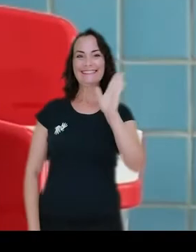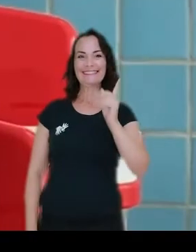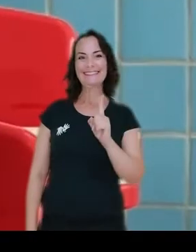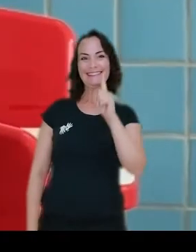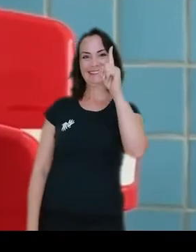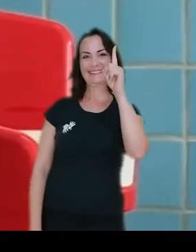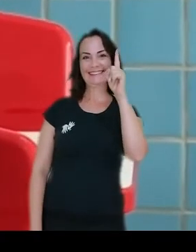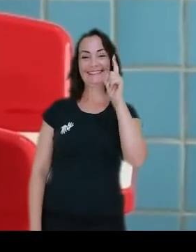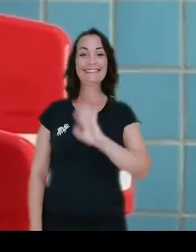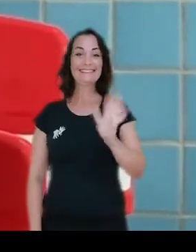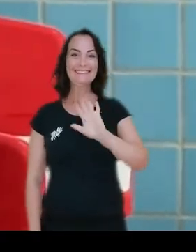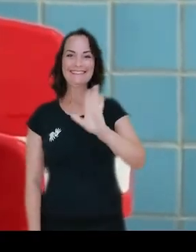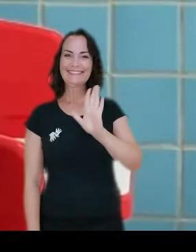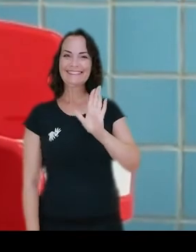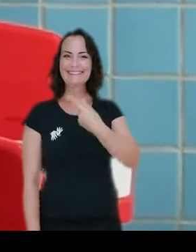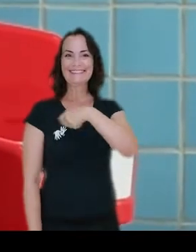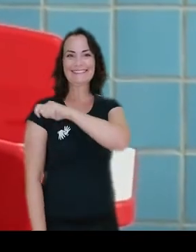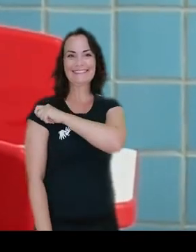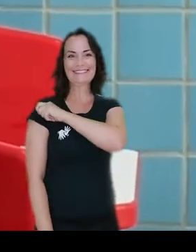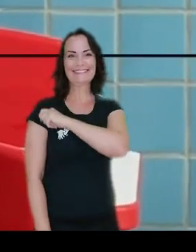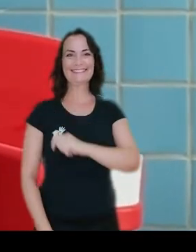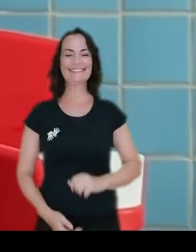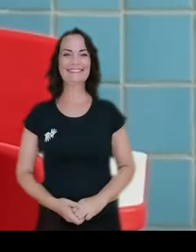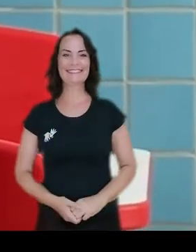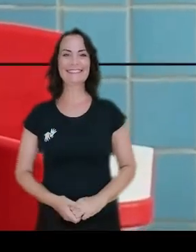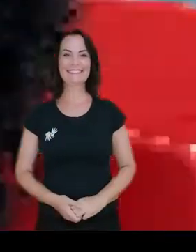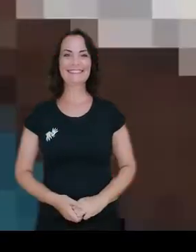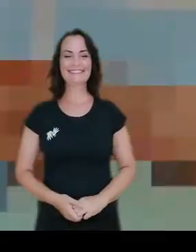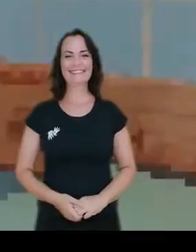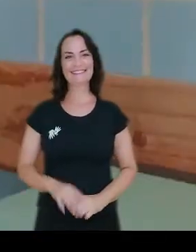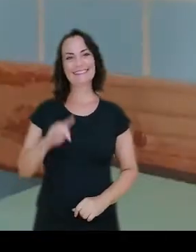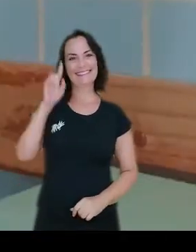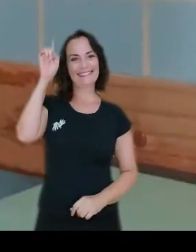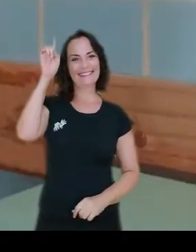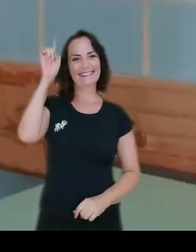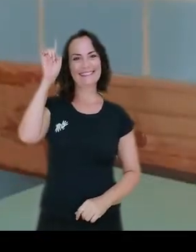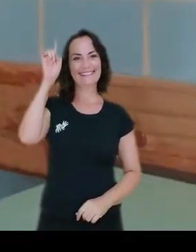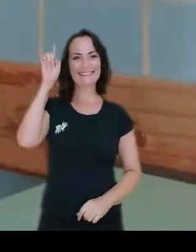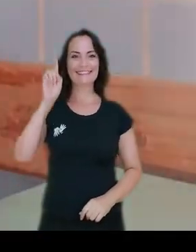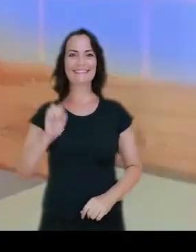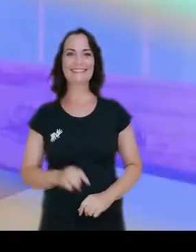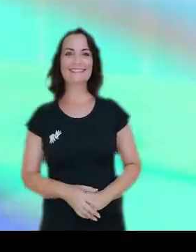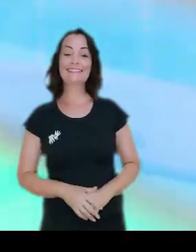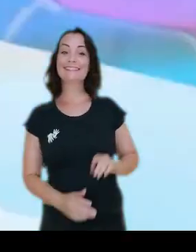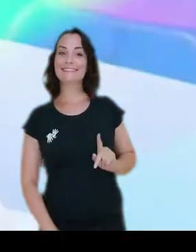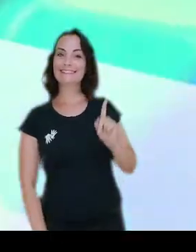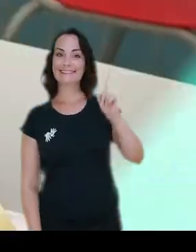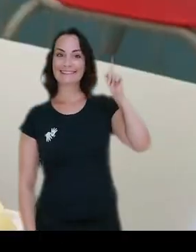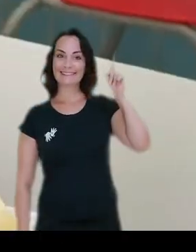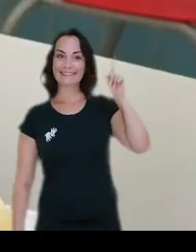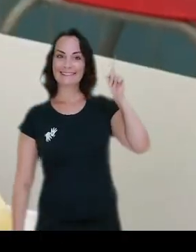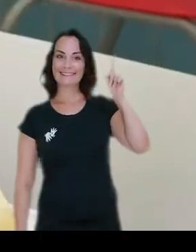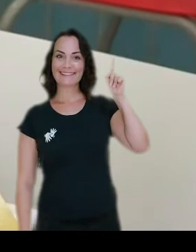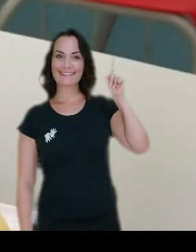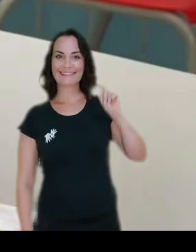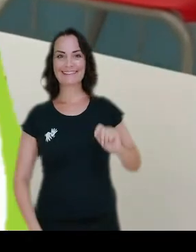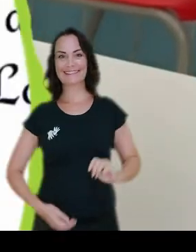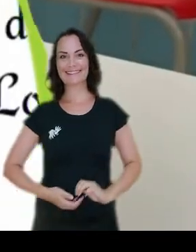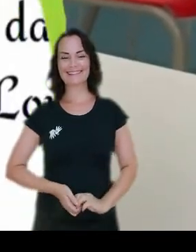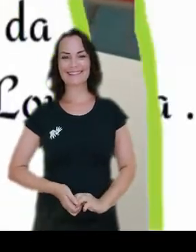Bye teacher, bye students! Good bye everyone! Bye Bye